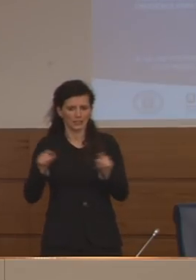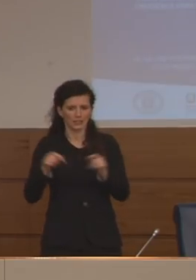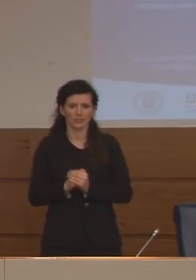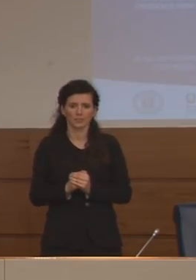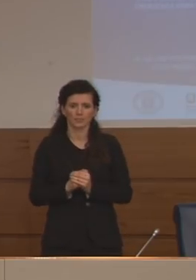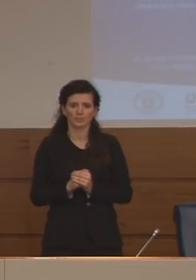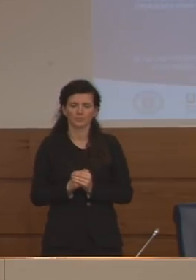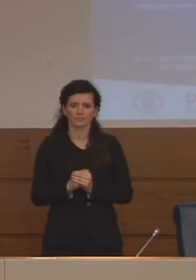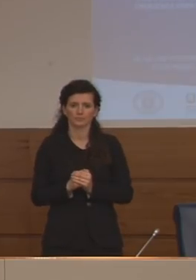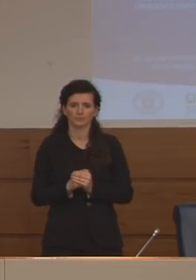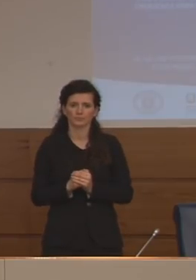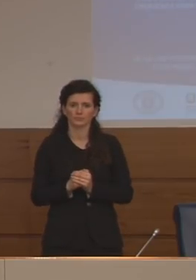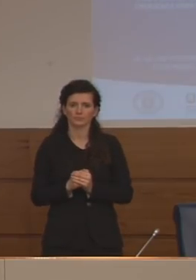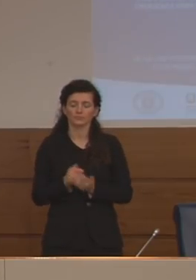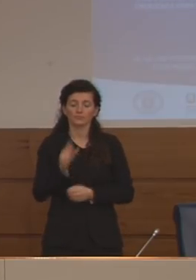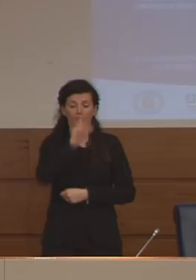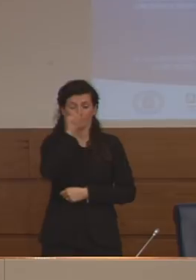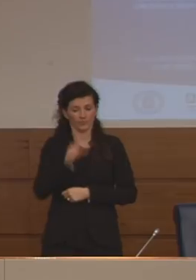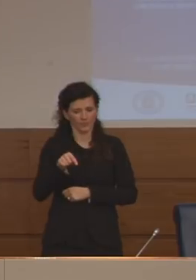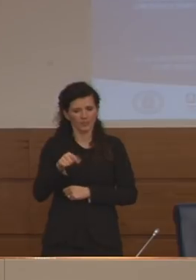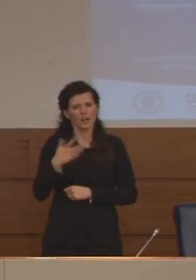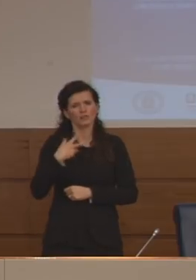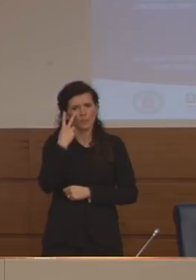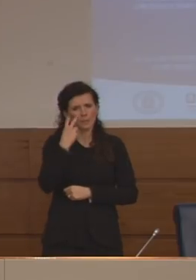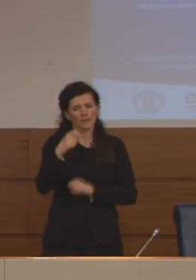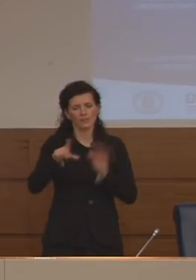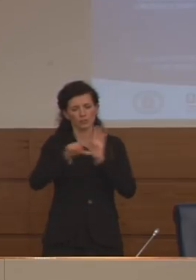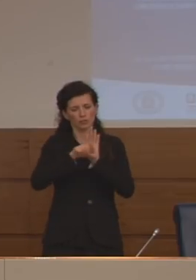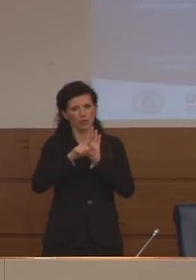ha previsto anche una terza tipologia di mascherine, che sono